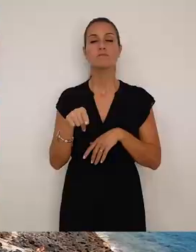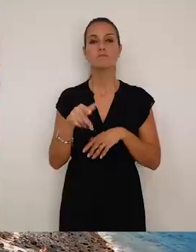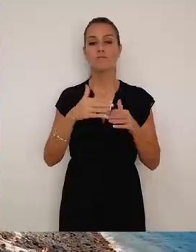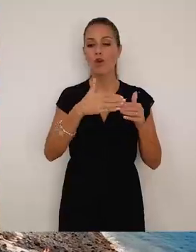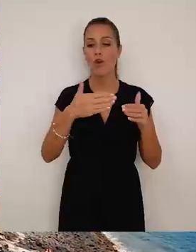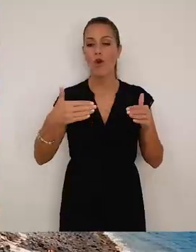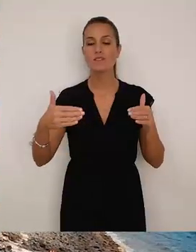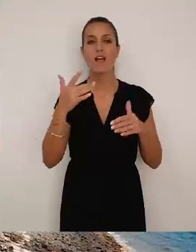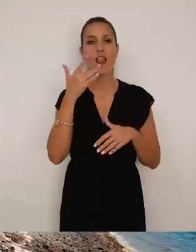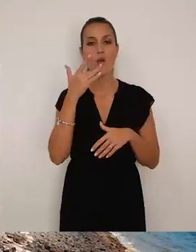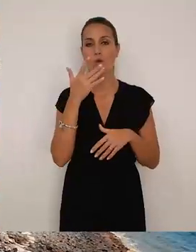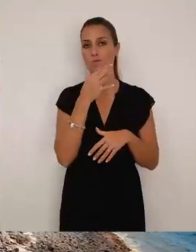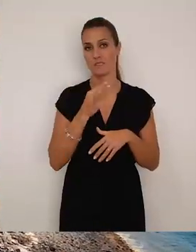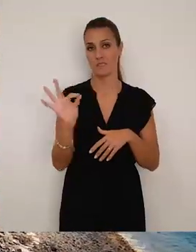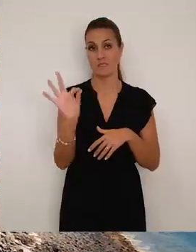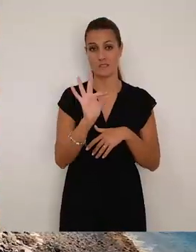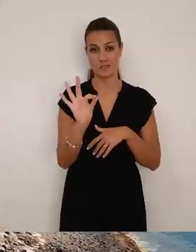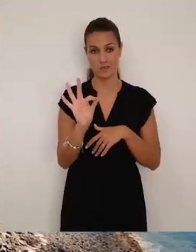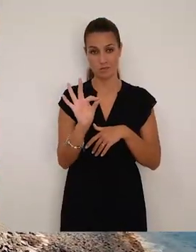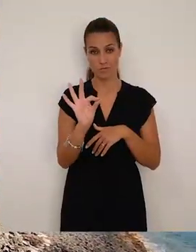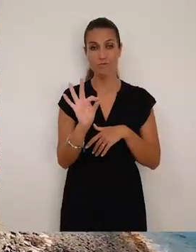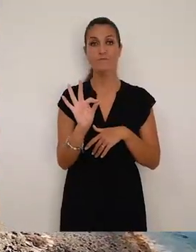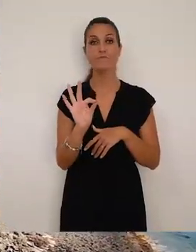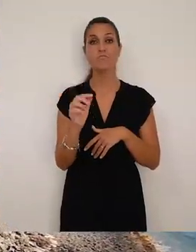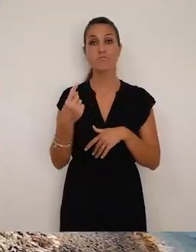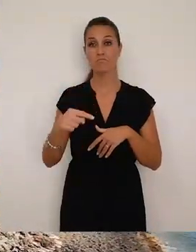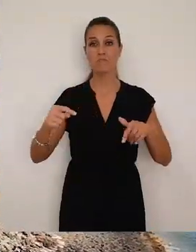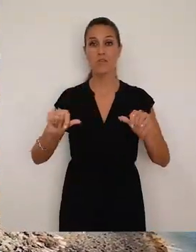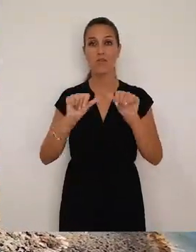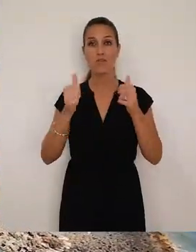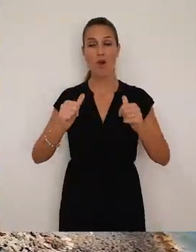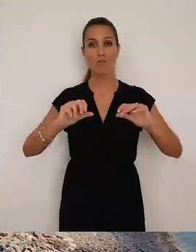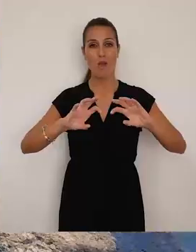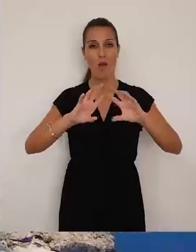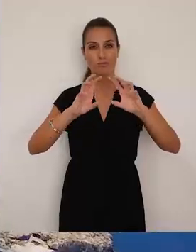senza età della costa di Leuca, località caratterizzata dalle scenografiche forme del